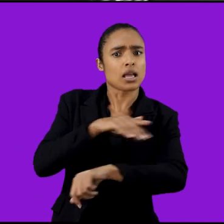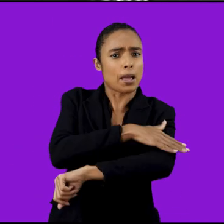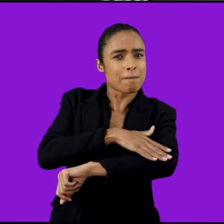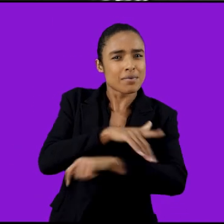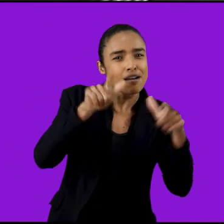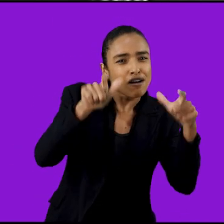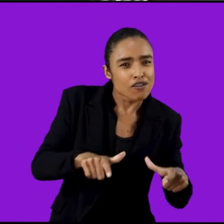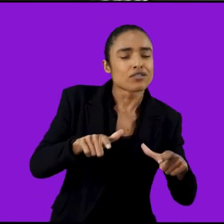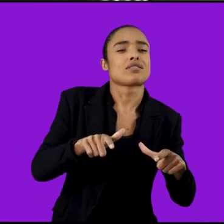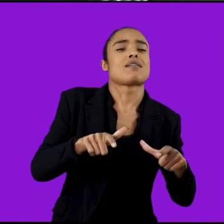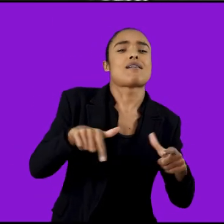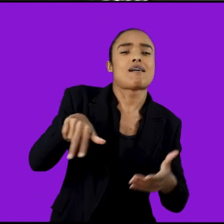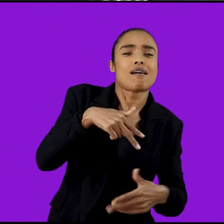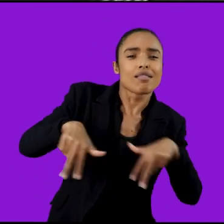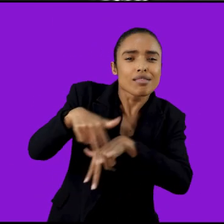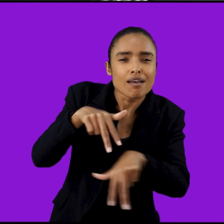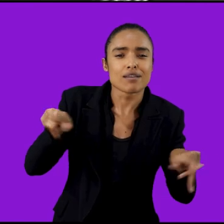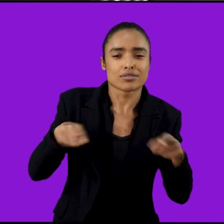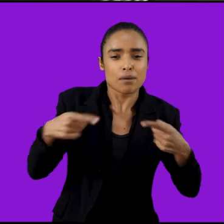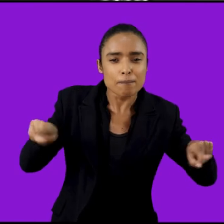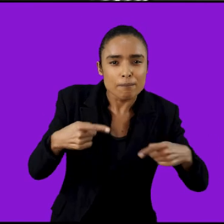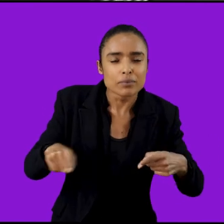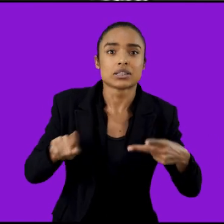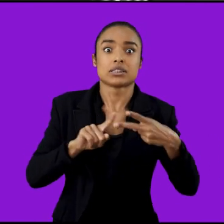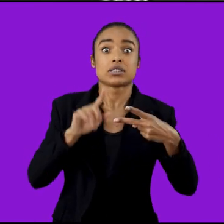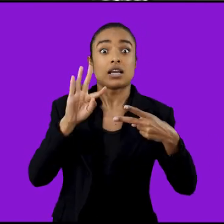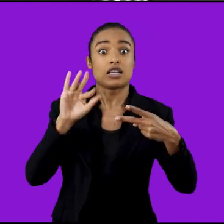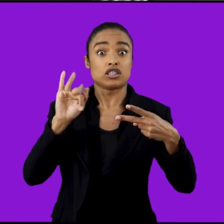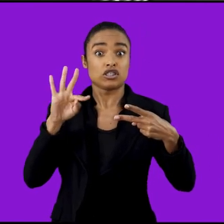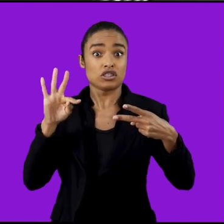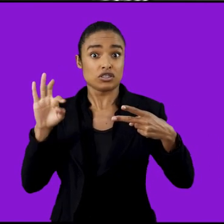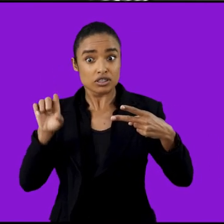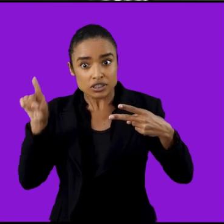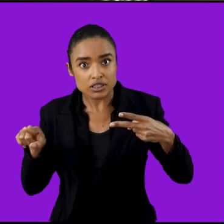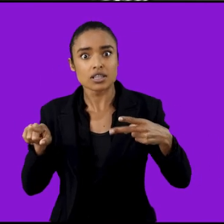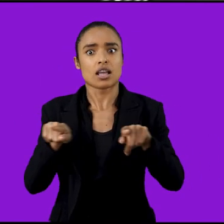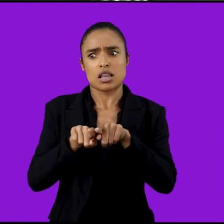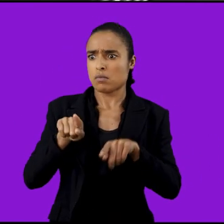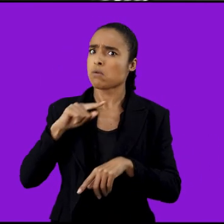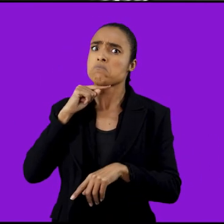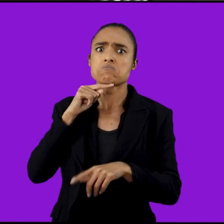por exemplo Aristocrata Clube… Aristocrata clube, sim! O Tietê. O Tietê. O Tietê só permitiu que os preto entrassem na piscina até ele falir.